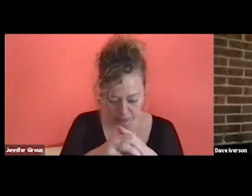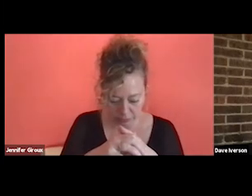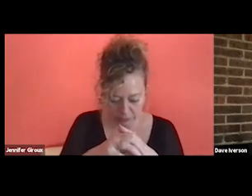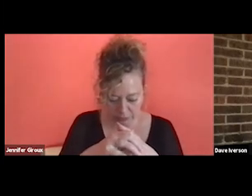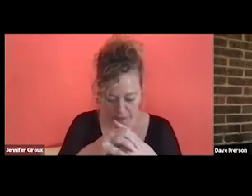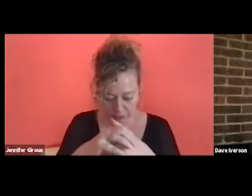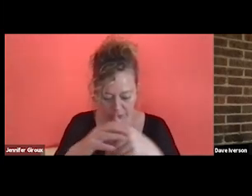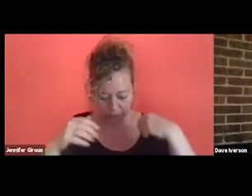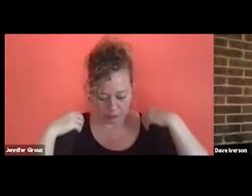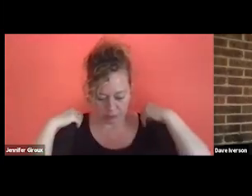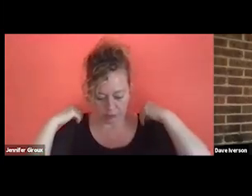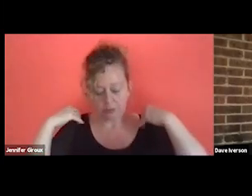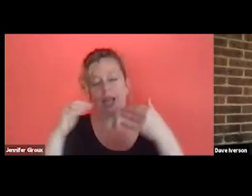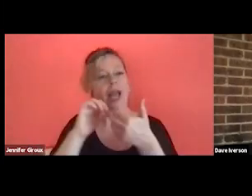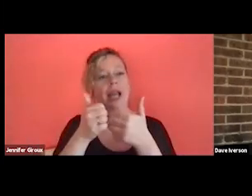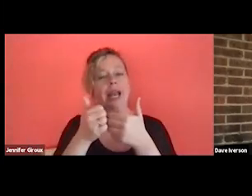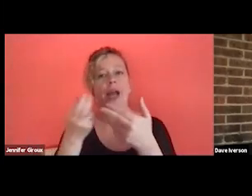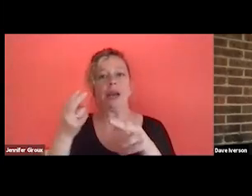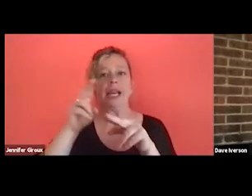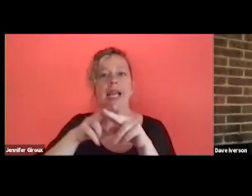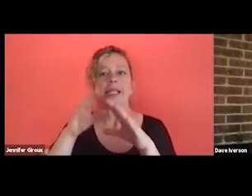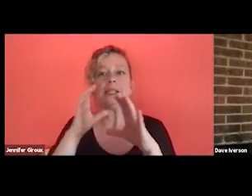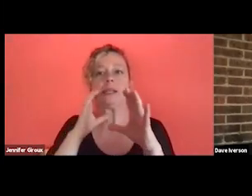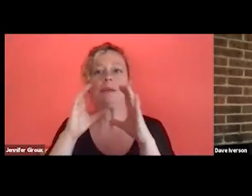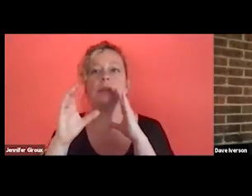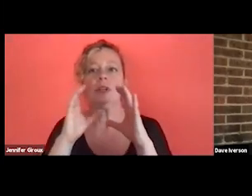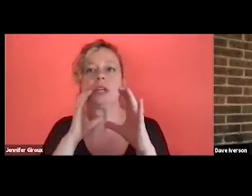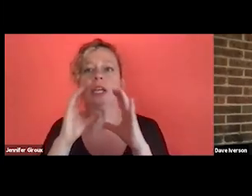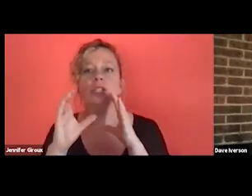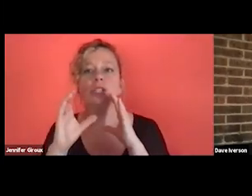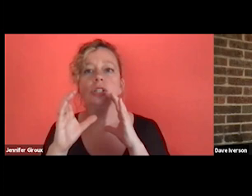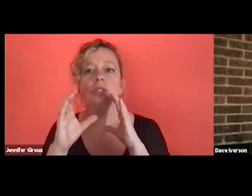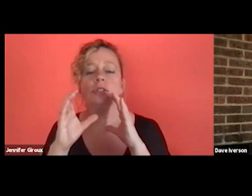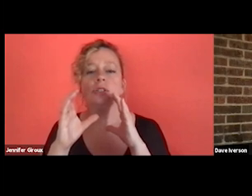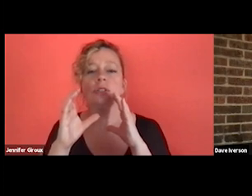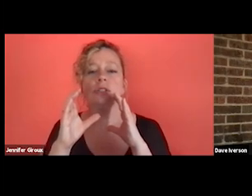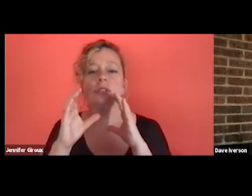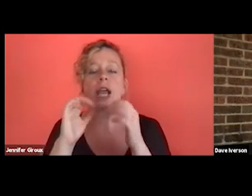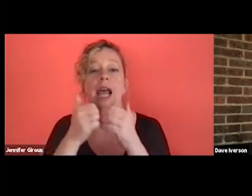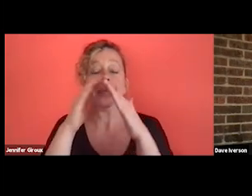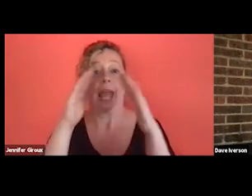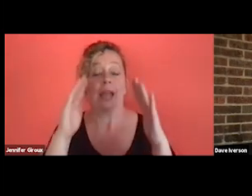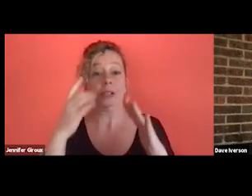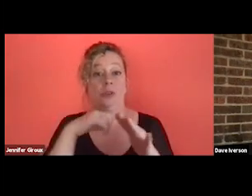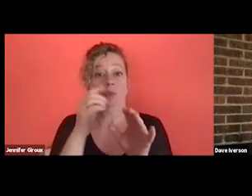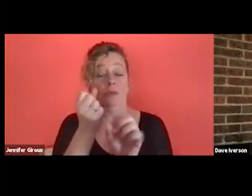pero cómo mejoró nuestras comunicaciones, e incluso hasta el punto en que en nuestra vivienda auxiliar que hemos creado para COVID,